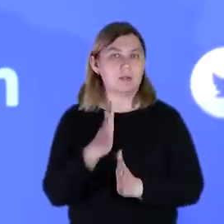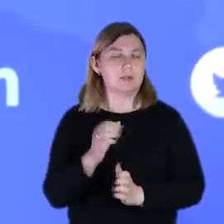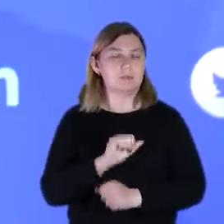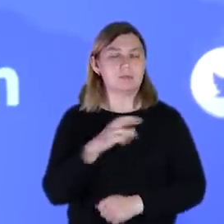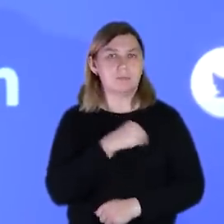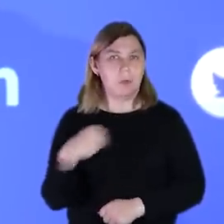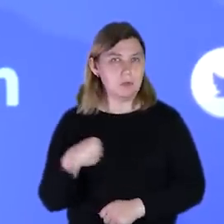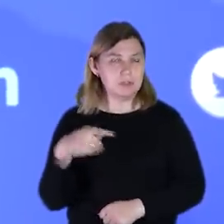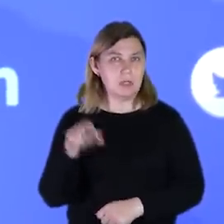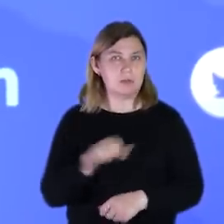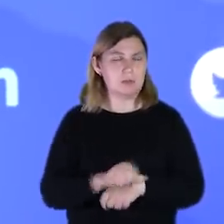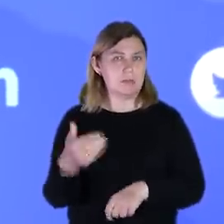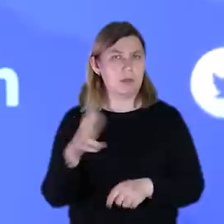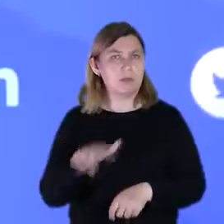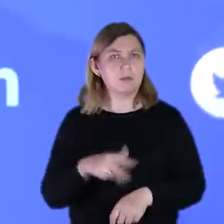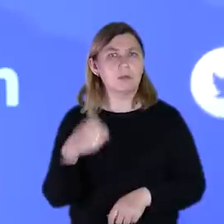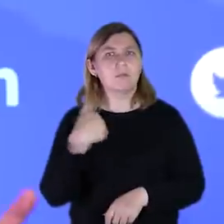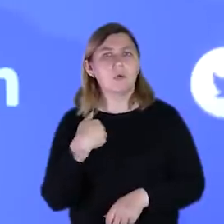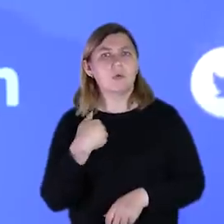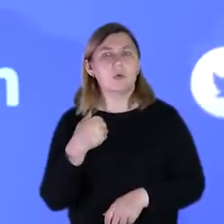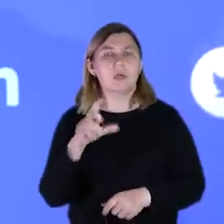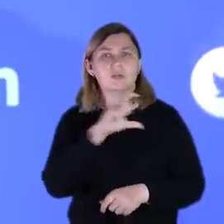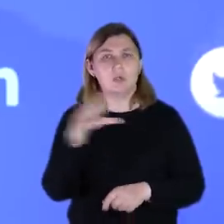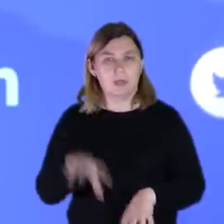kiedy te pojęcia (był taki czas, zwłaszcza na początku dwudziestego